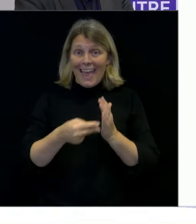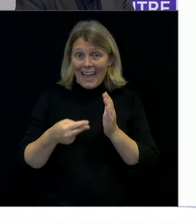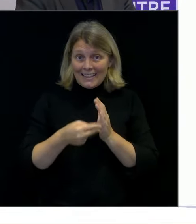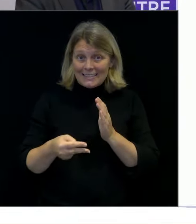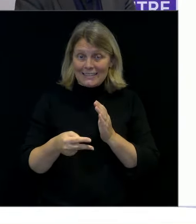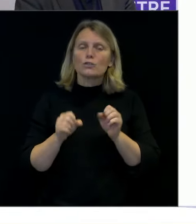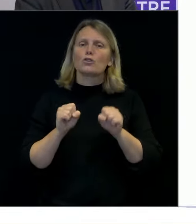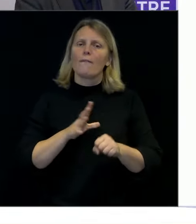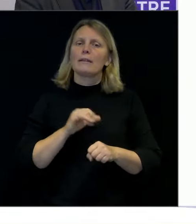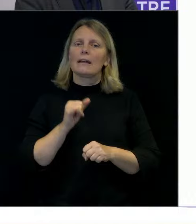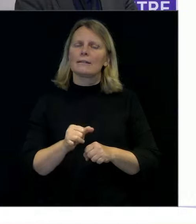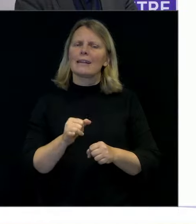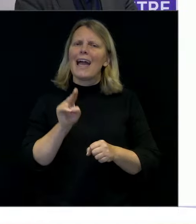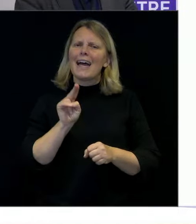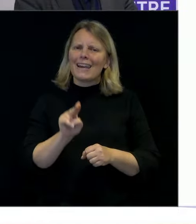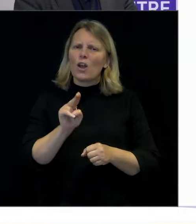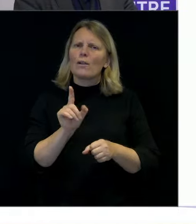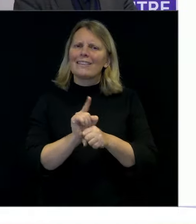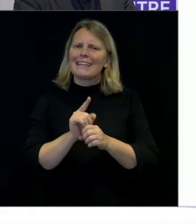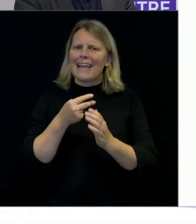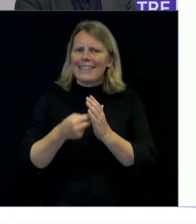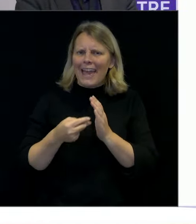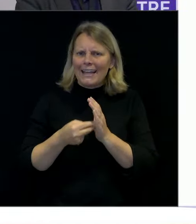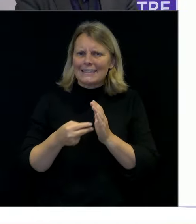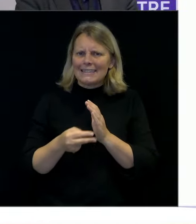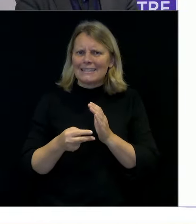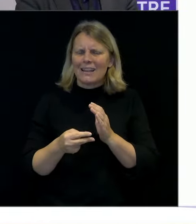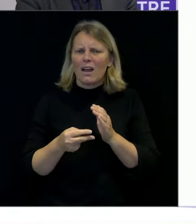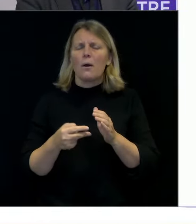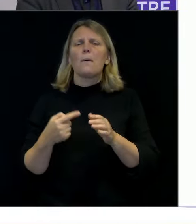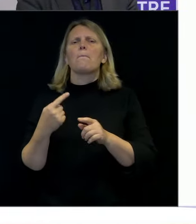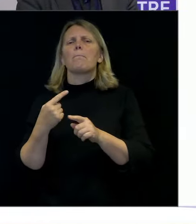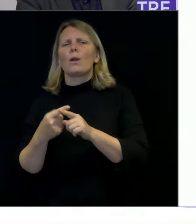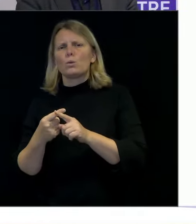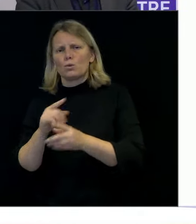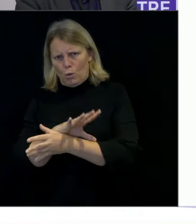Realtidstext utöver talkommunikation ska tillhandahållas.